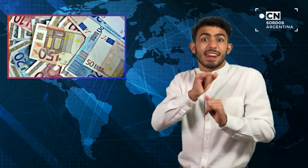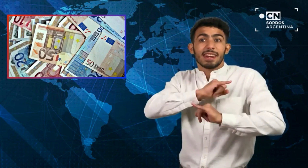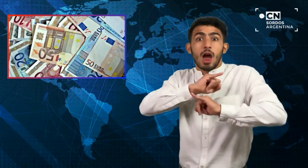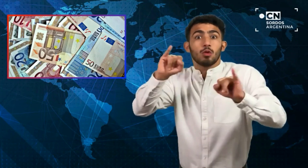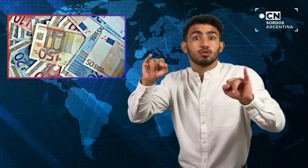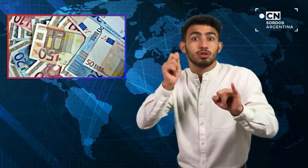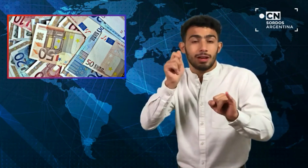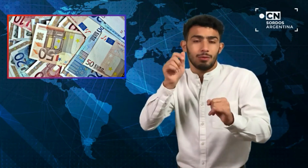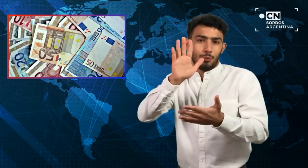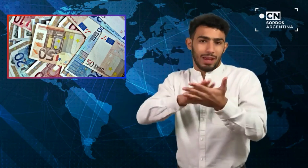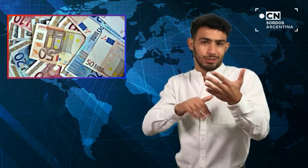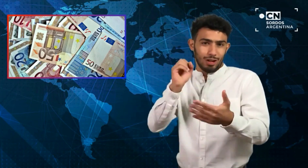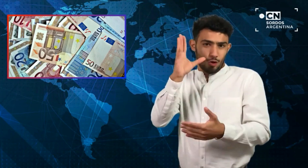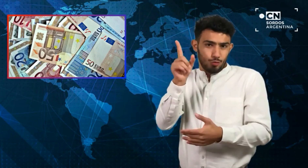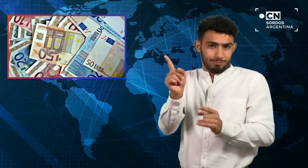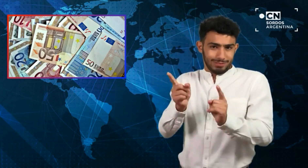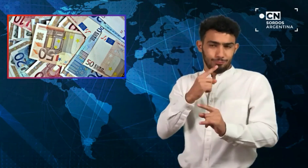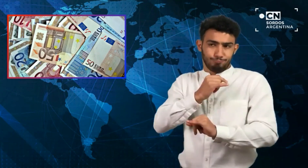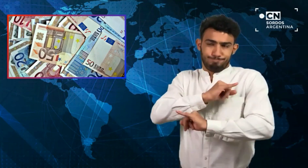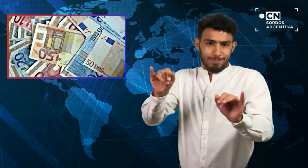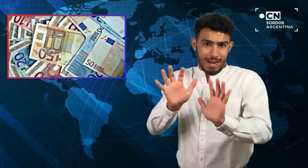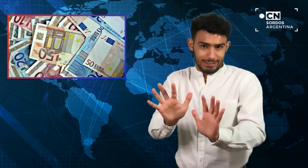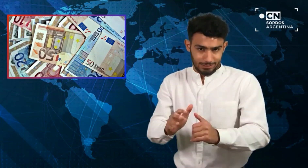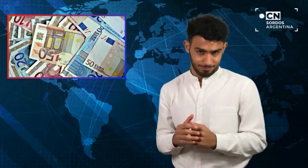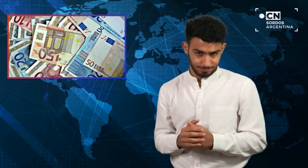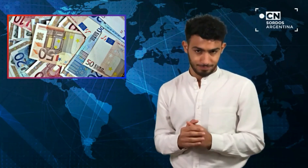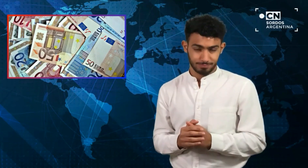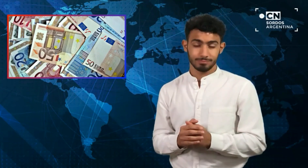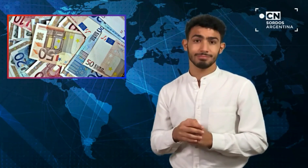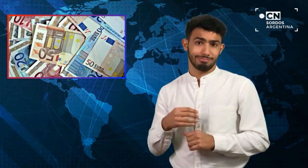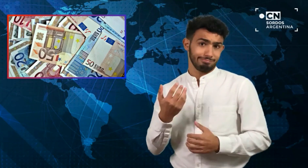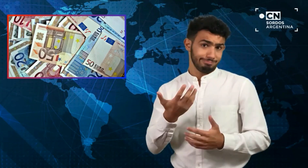dice el comunicado del club Catalán.